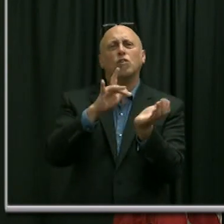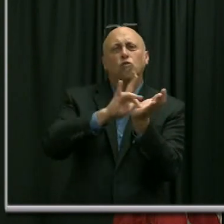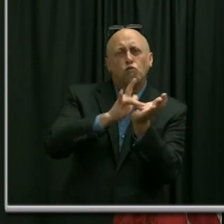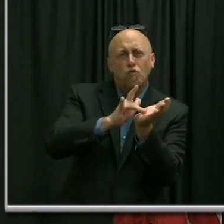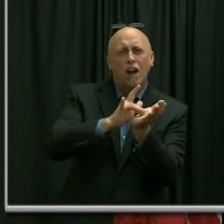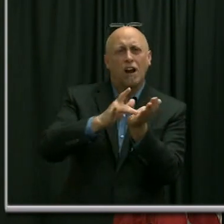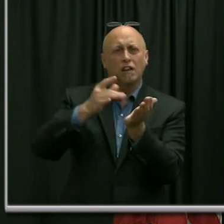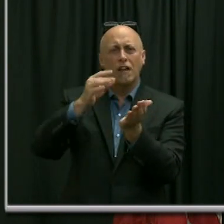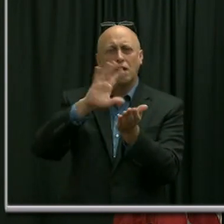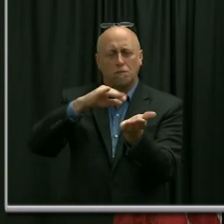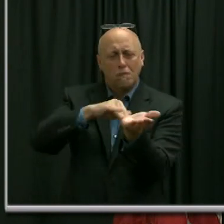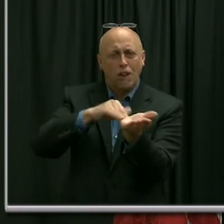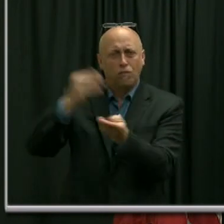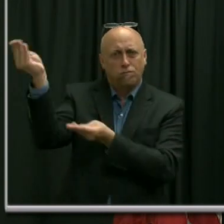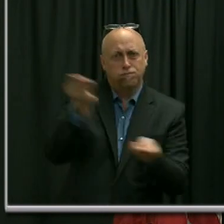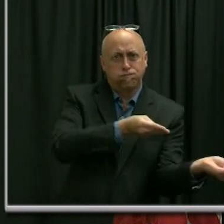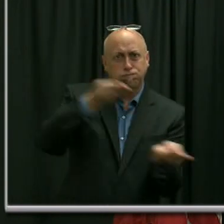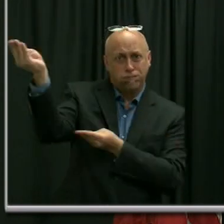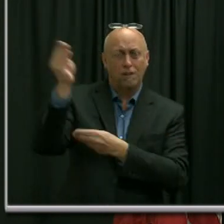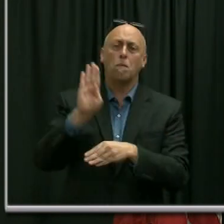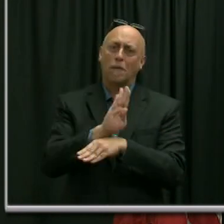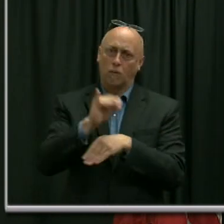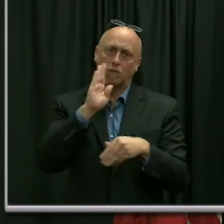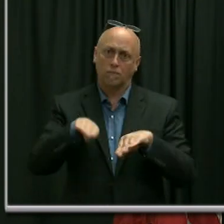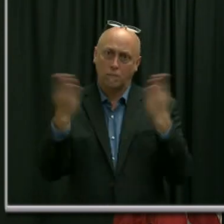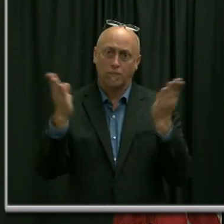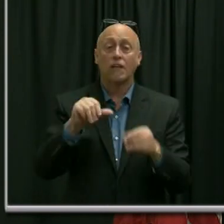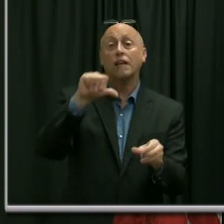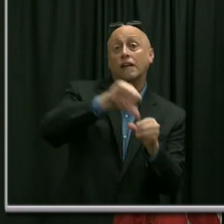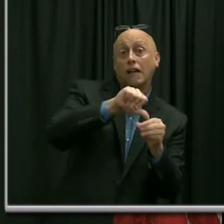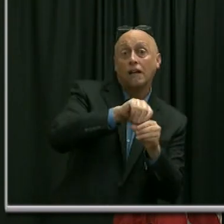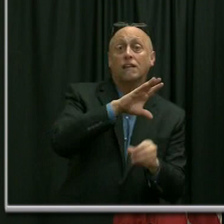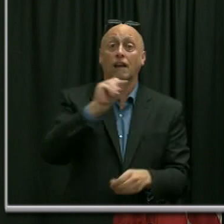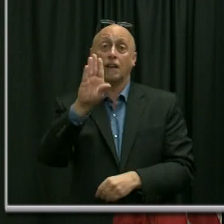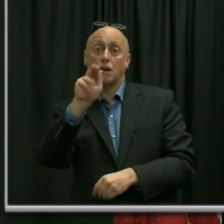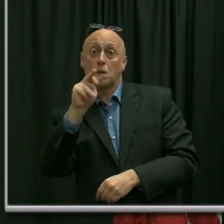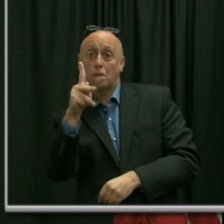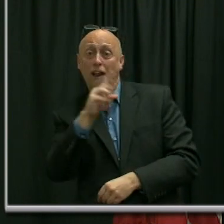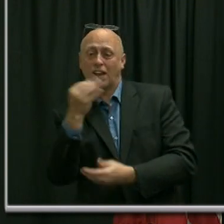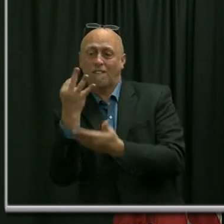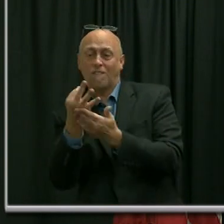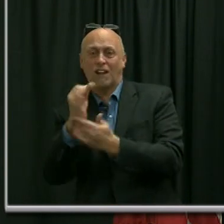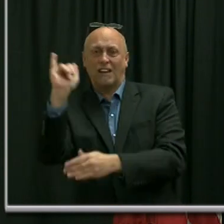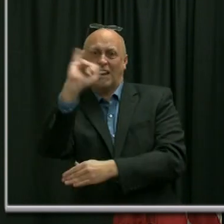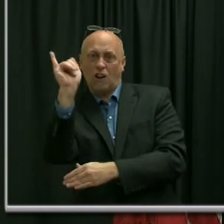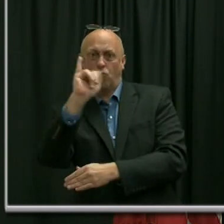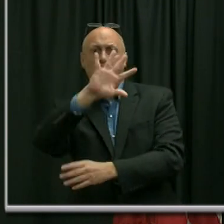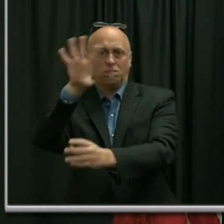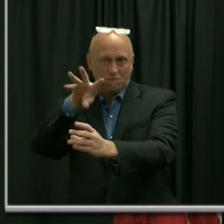BUSINESSES THAT DIRECTLY SUPPORT THE DRUG AND MEDICAL SUPPLY PIPELINE. GAS STATIONS